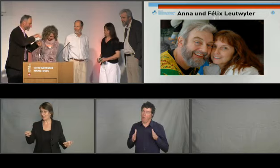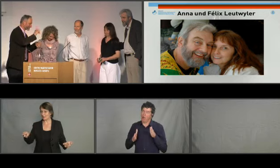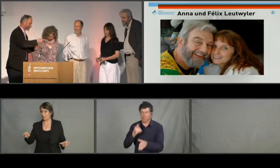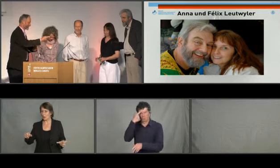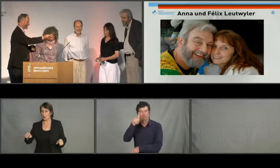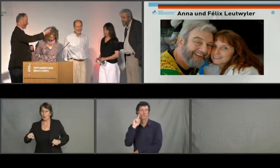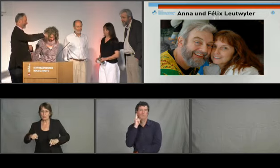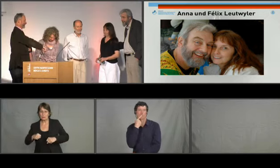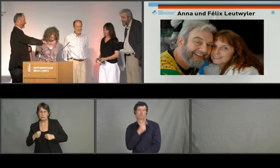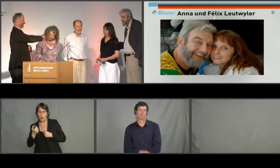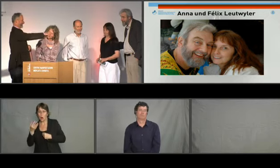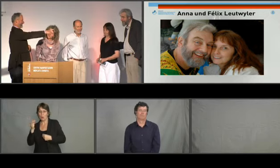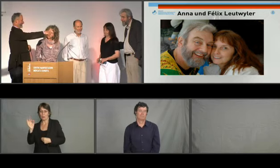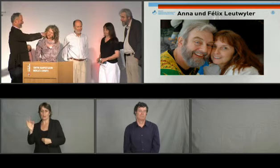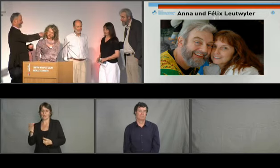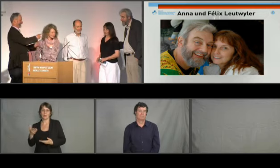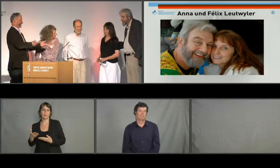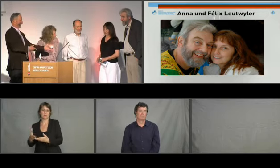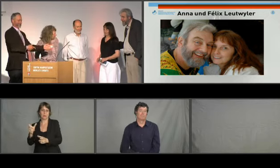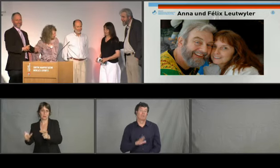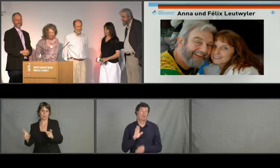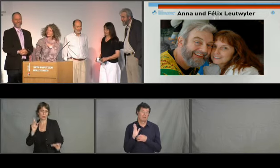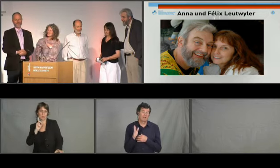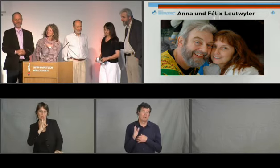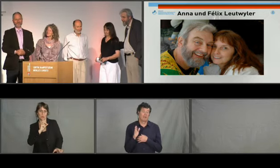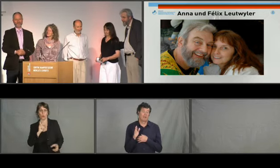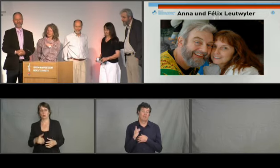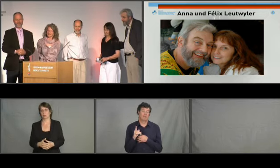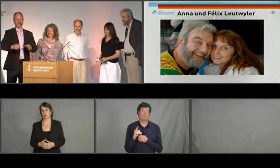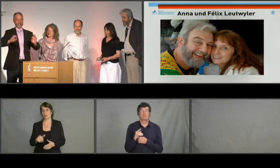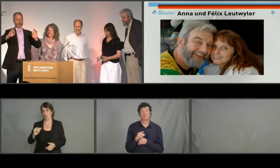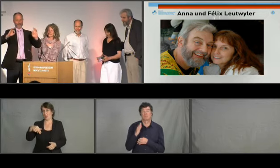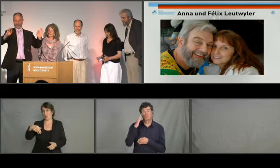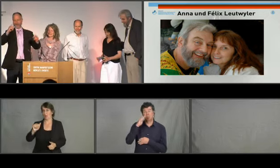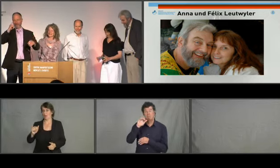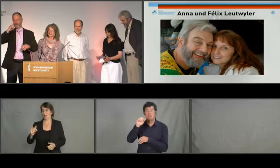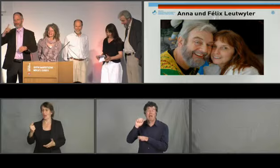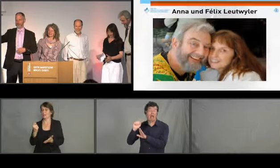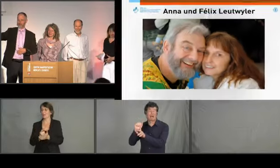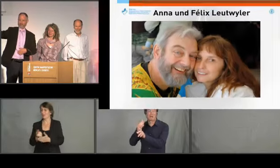musst du jetzt doch hier vorne auf die Bühne kommen und dich in den Vordergrund begeben.